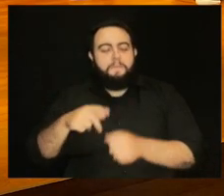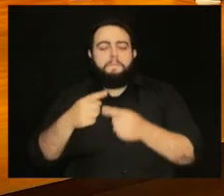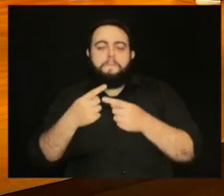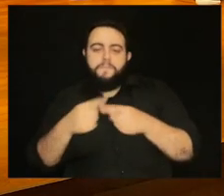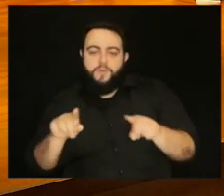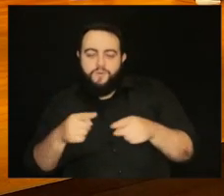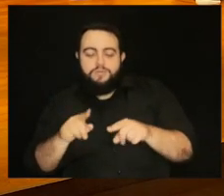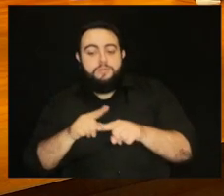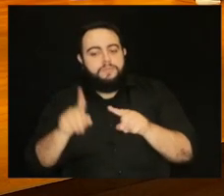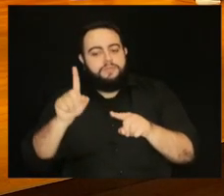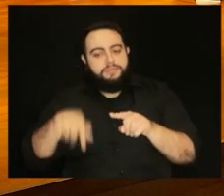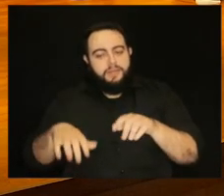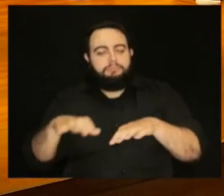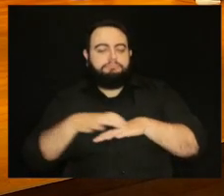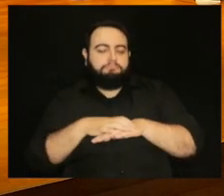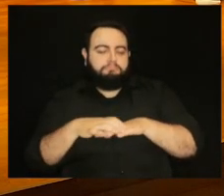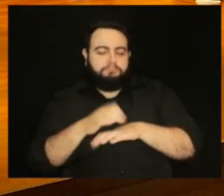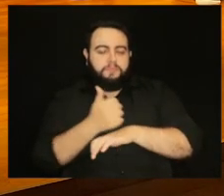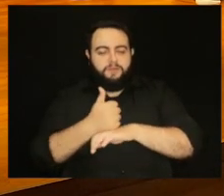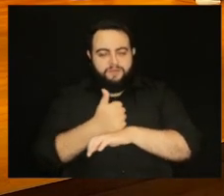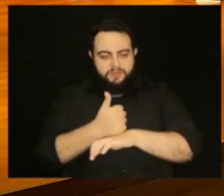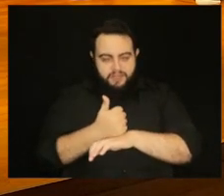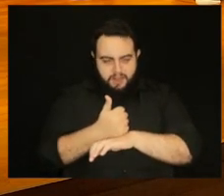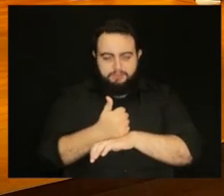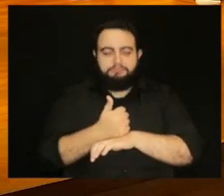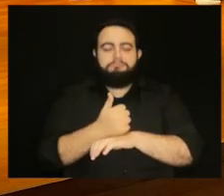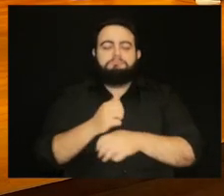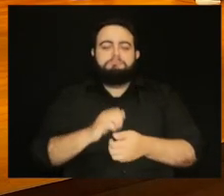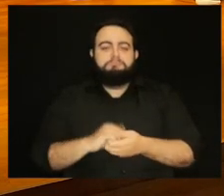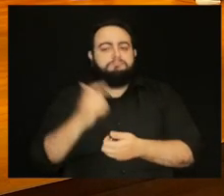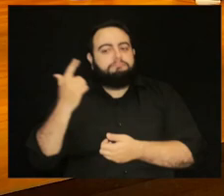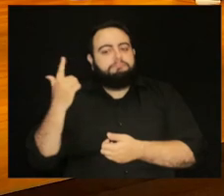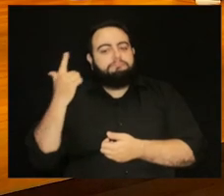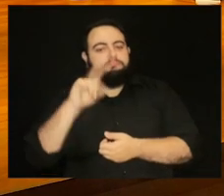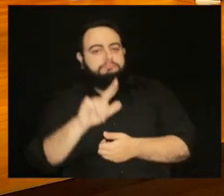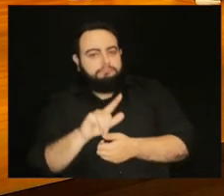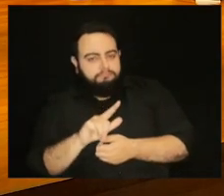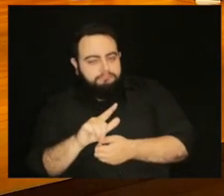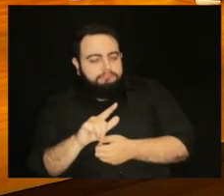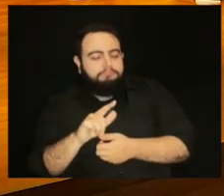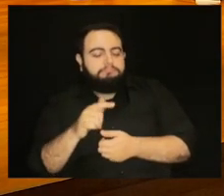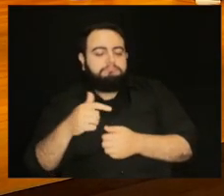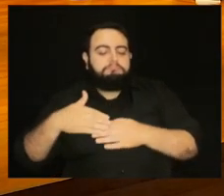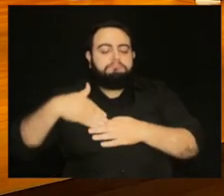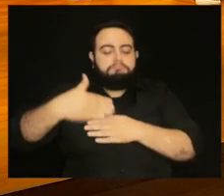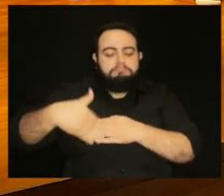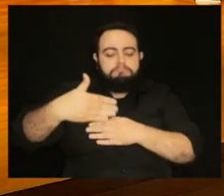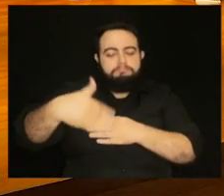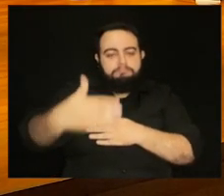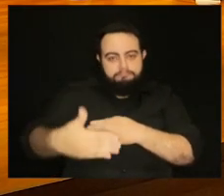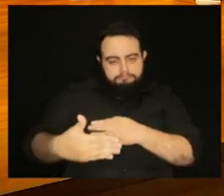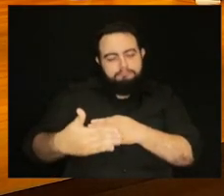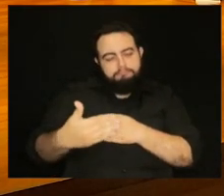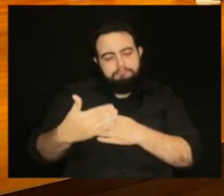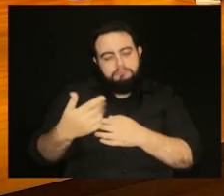profissionalizar como músico, era fagotista, depois conseguiu ser maestro e conseguiu dar educação